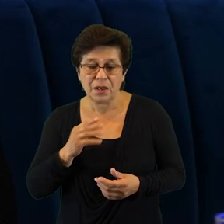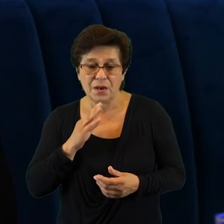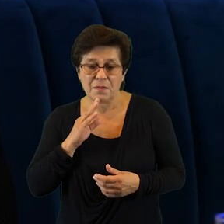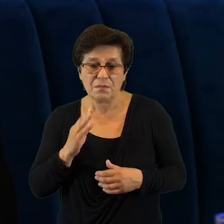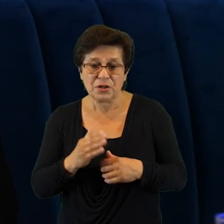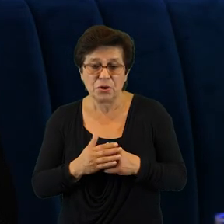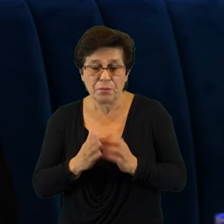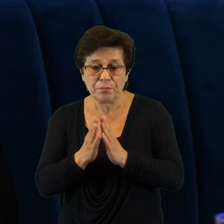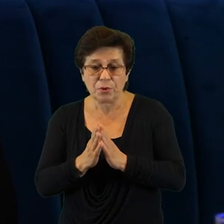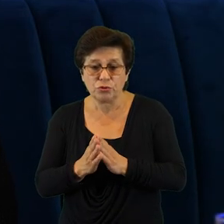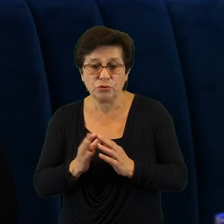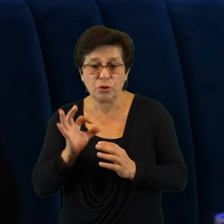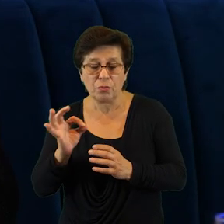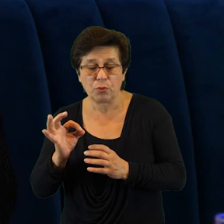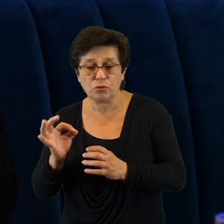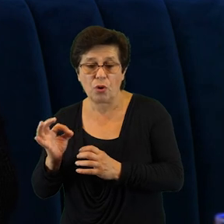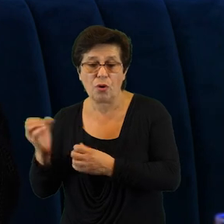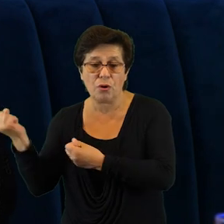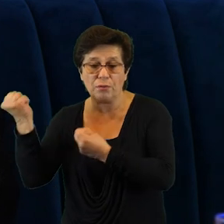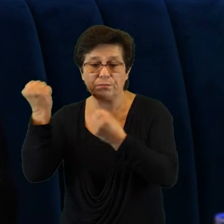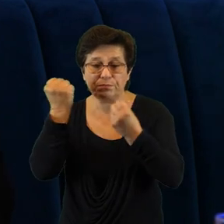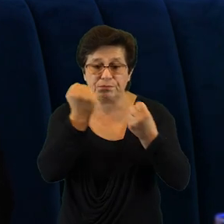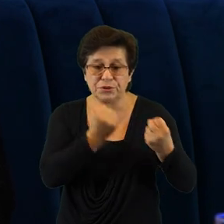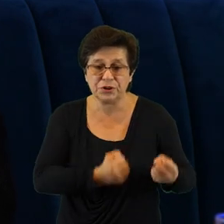żeby przywieźli mu coś, sprzęt do golenia,